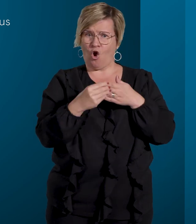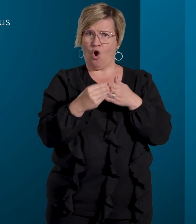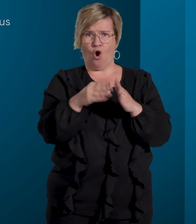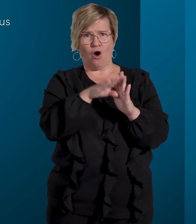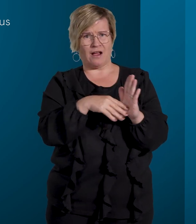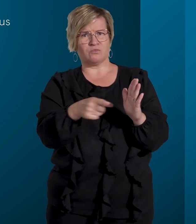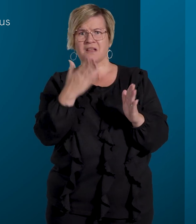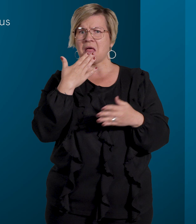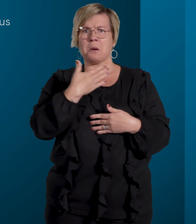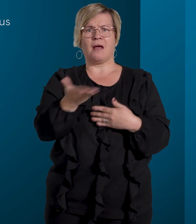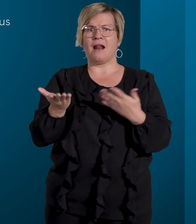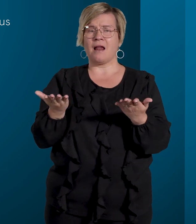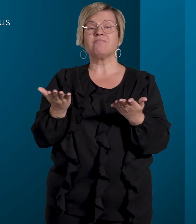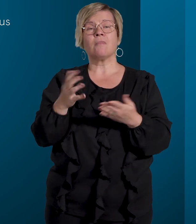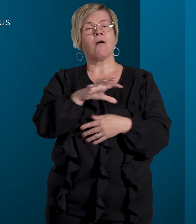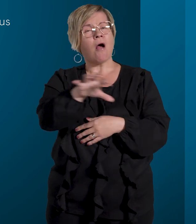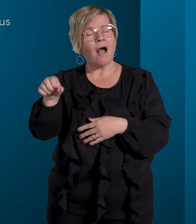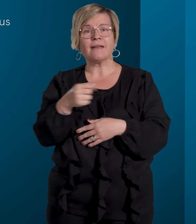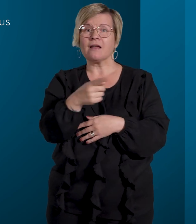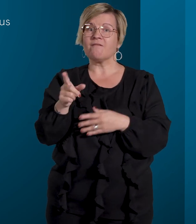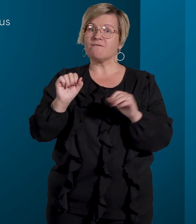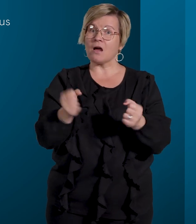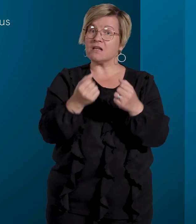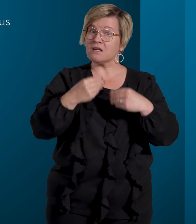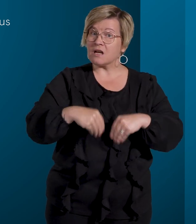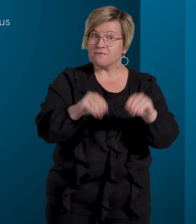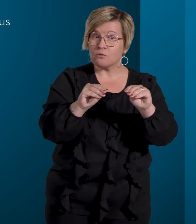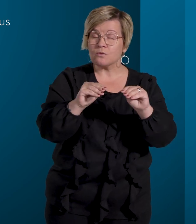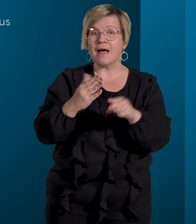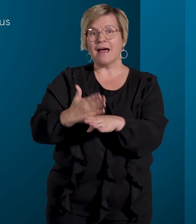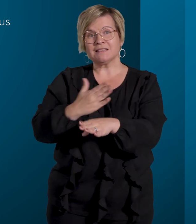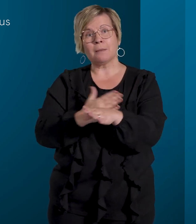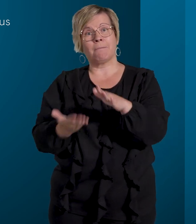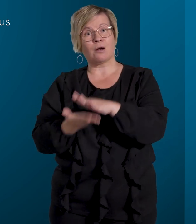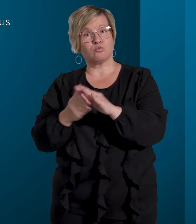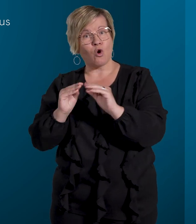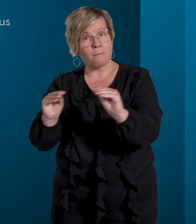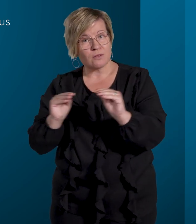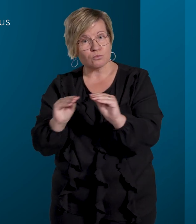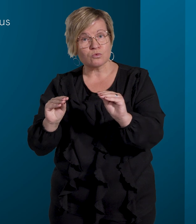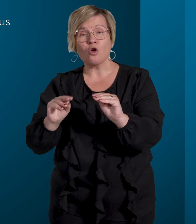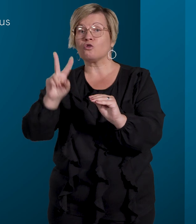Ohjeistus on tarkoitettu kaikille varhais- kasvatuksen ja esi- ja perusopetuksen -